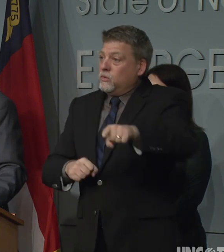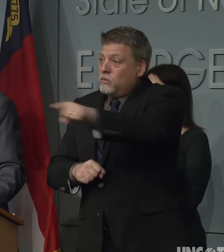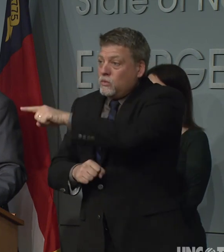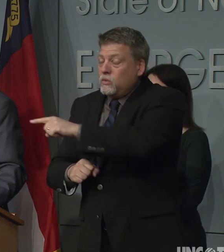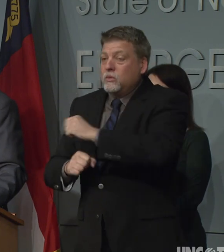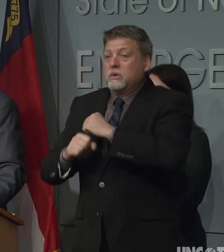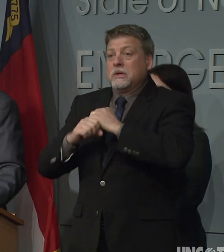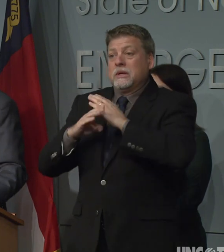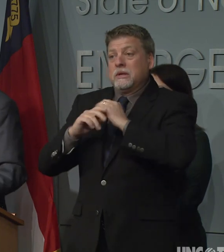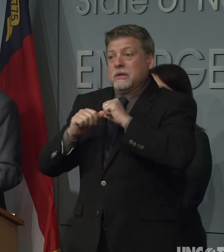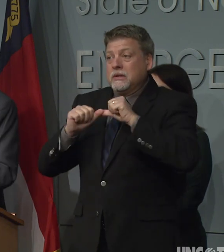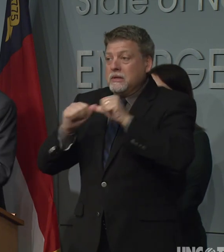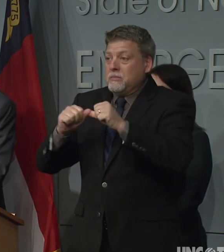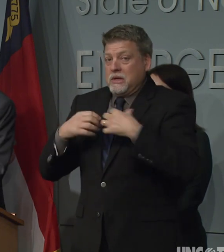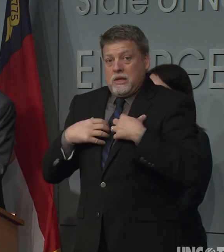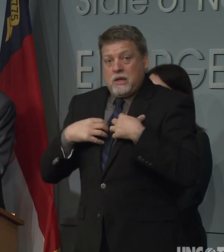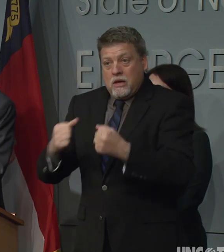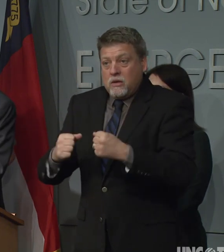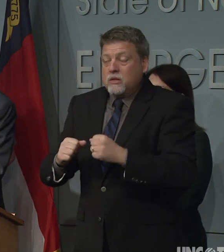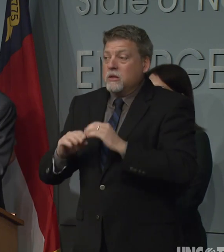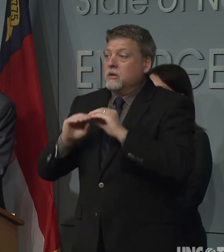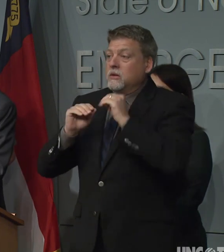atención y cuidado excelente.